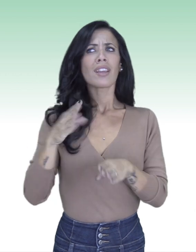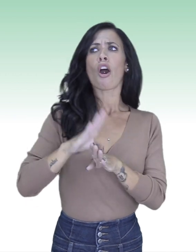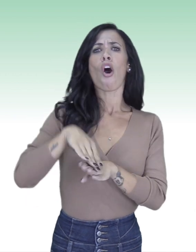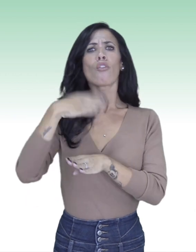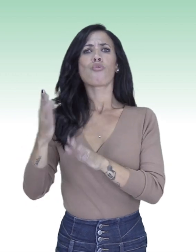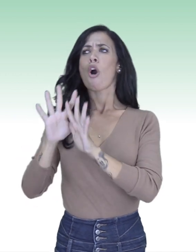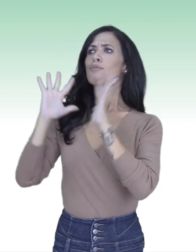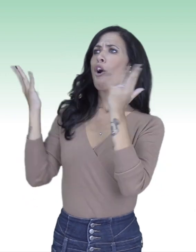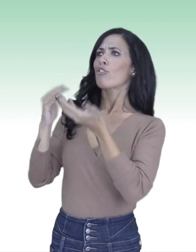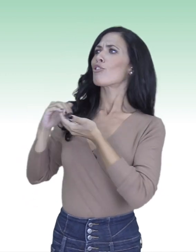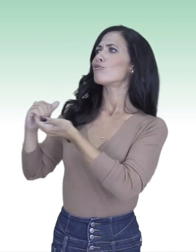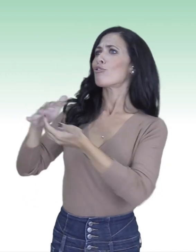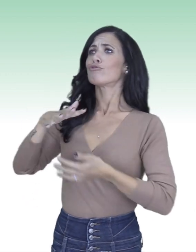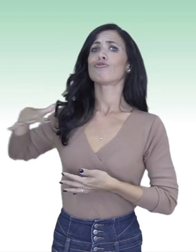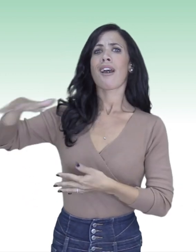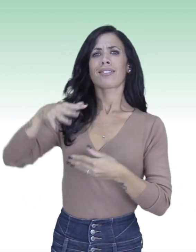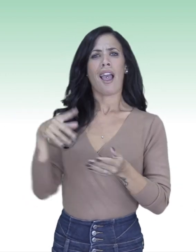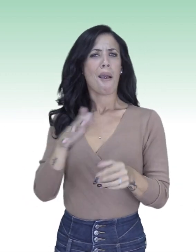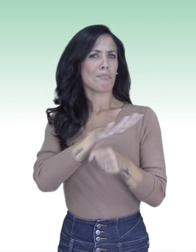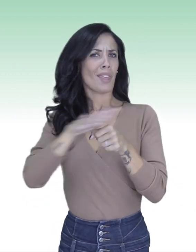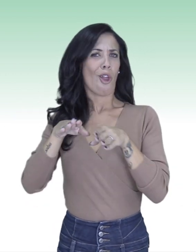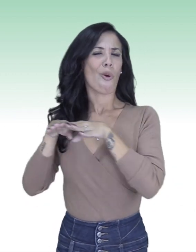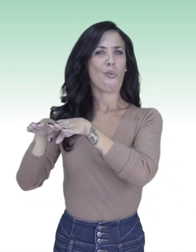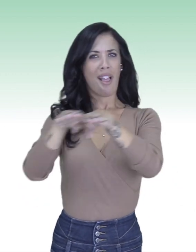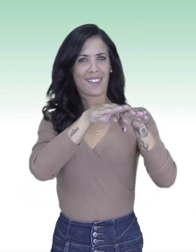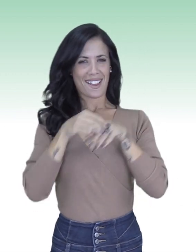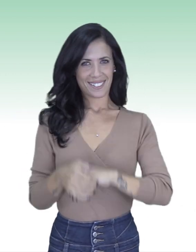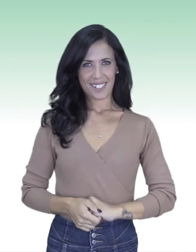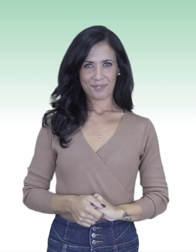e alla vita della società in generale su base di uguaglianza.